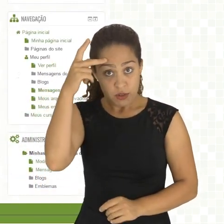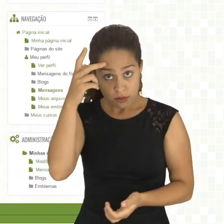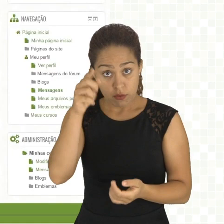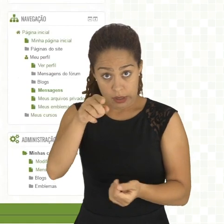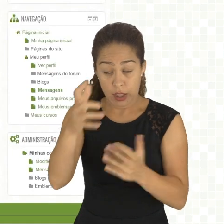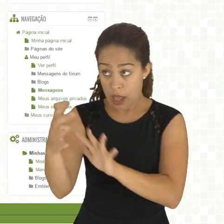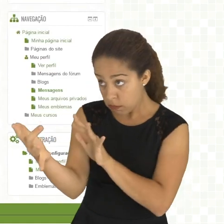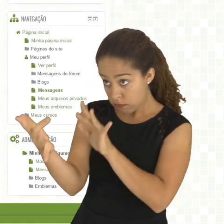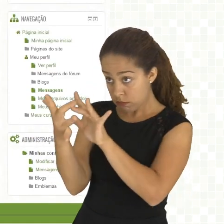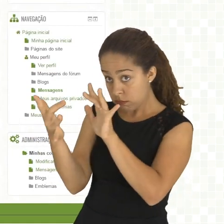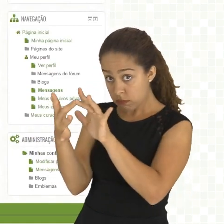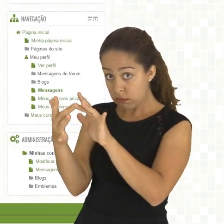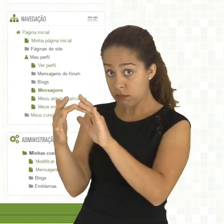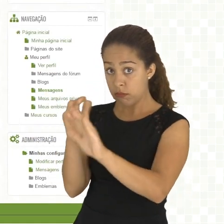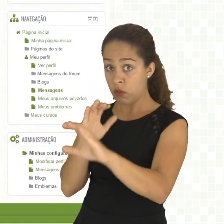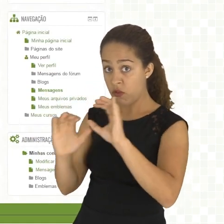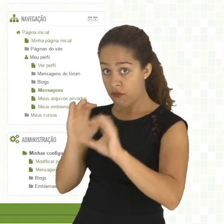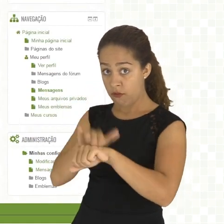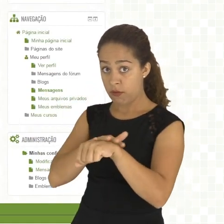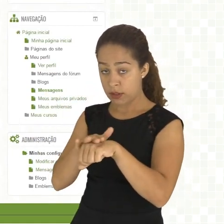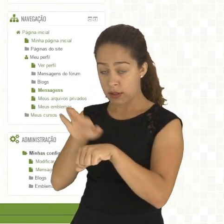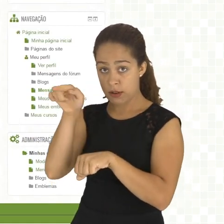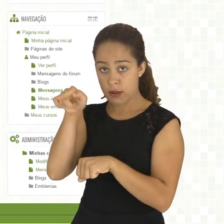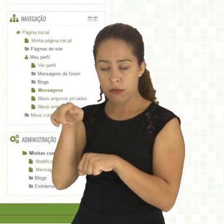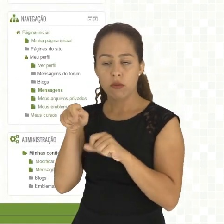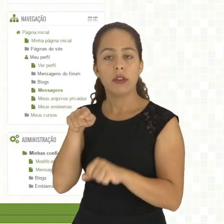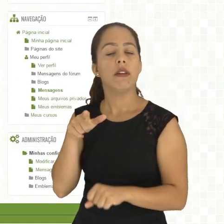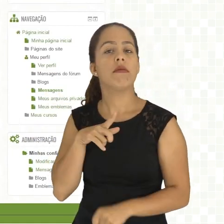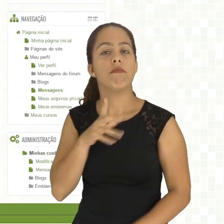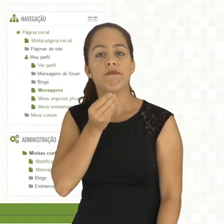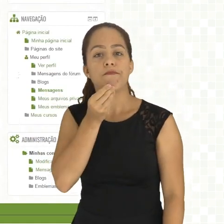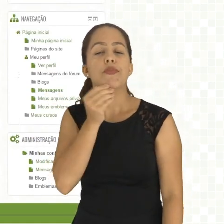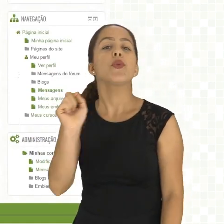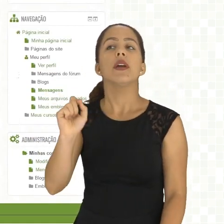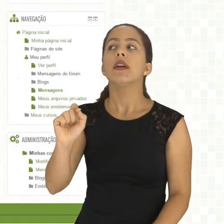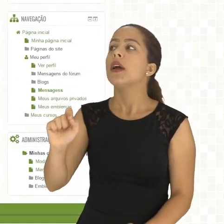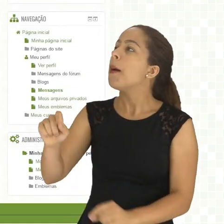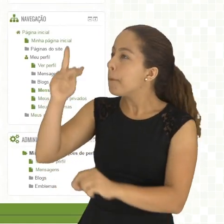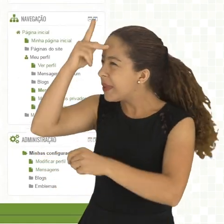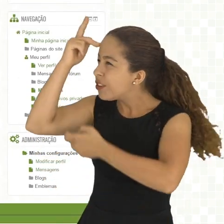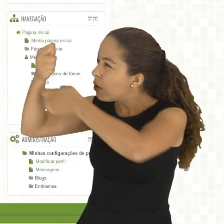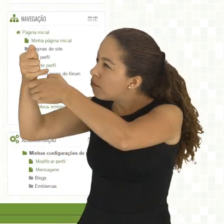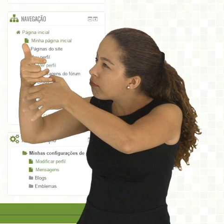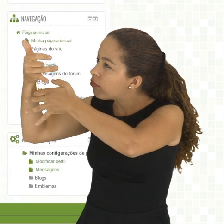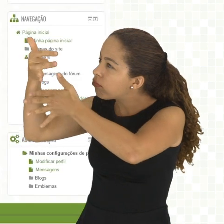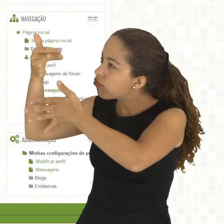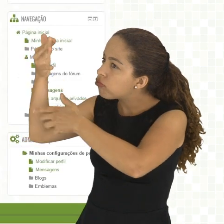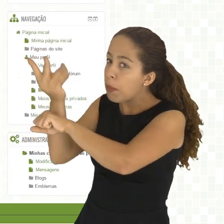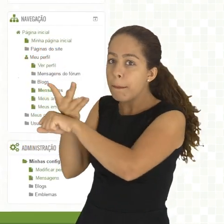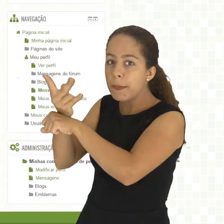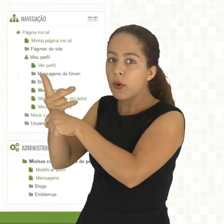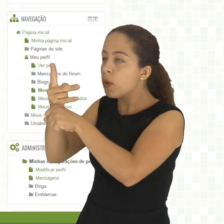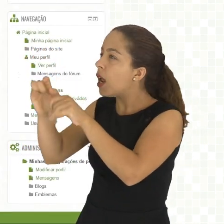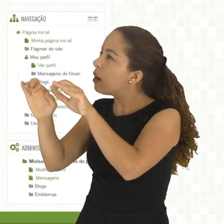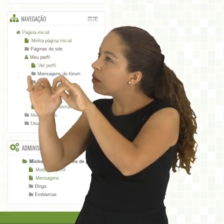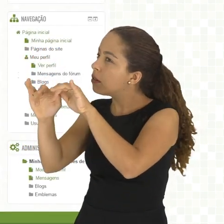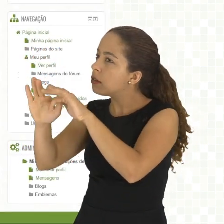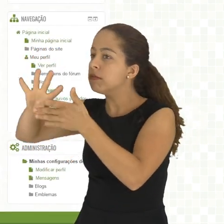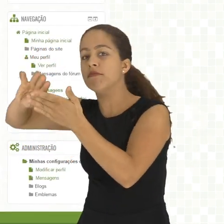pessoa que você quer entrar em contato e aí você tem a opção de adicionar